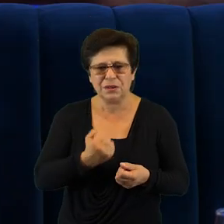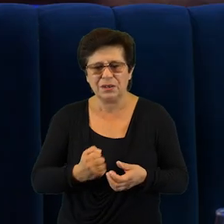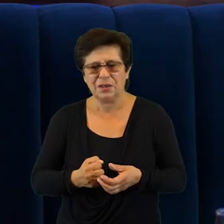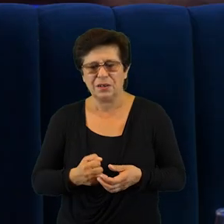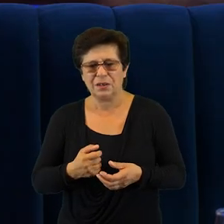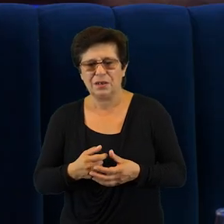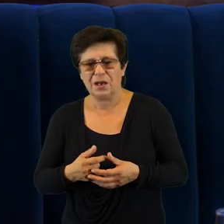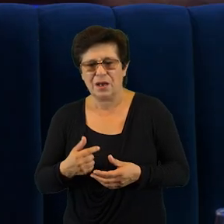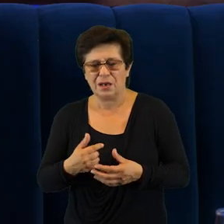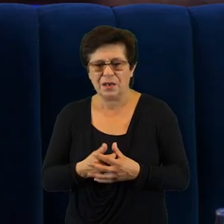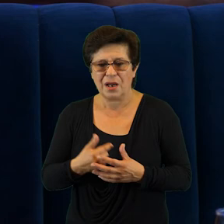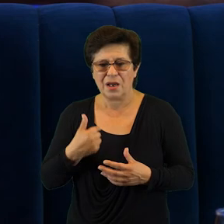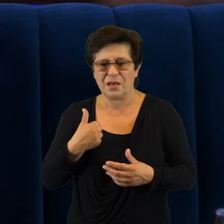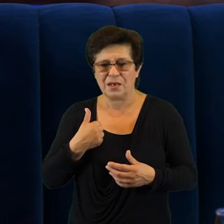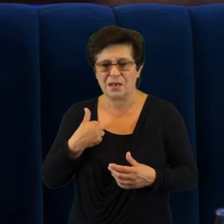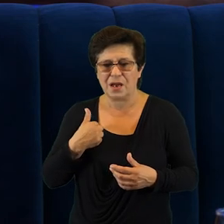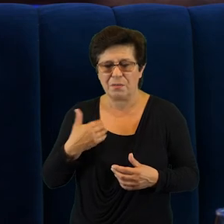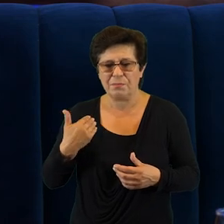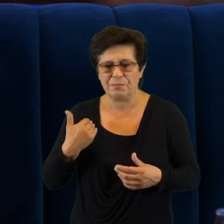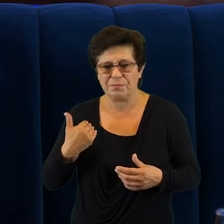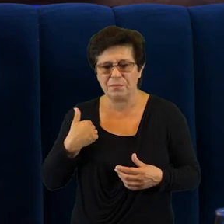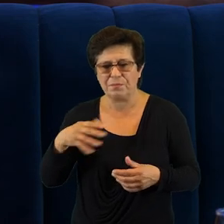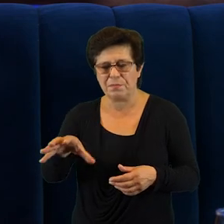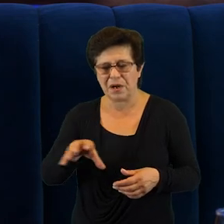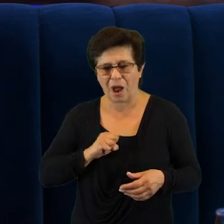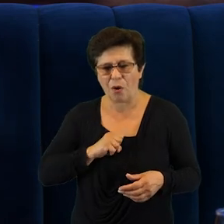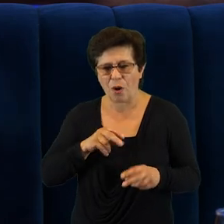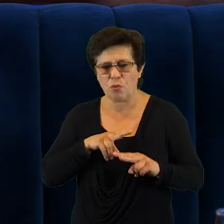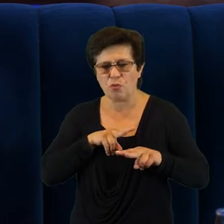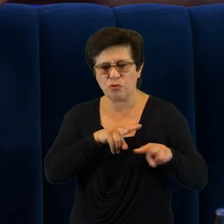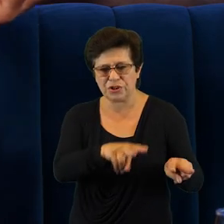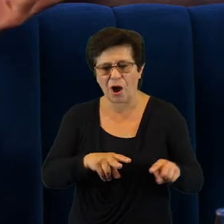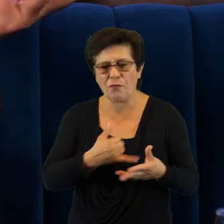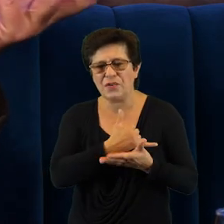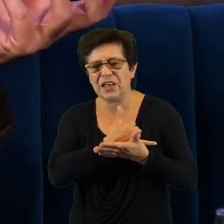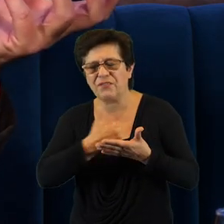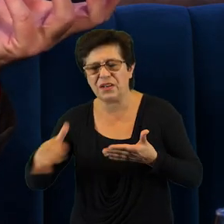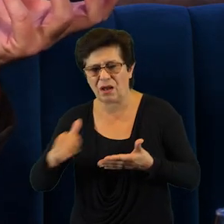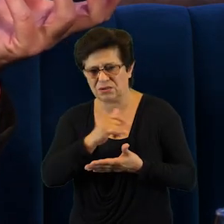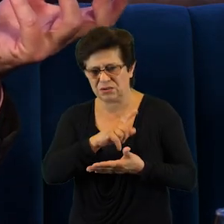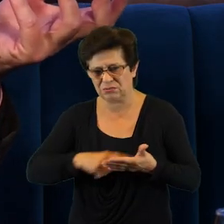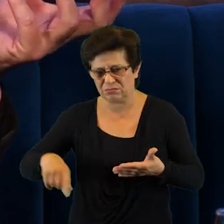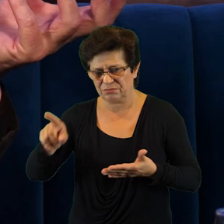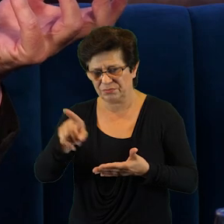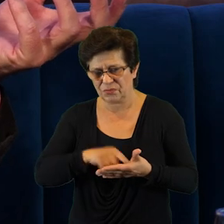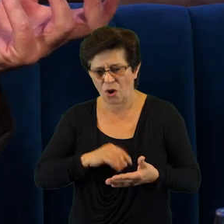Ja brałem udział niestety w likwidacji czegoś takiego jako prezes, takiej świątyni, która się nazywa Obory pod Warszawą,